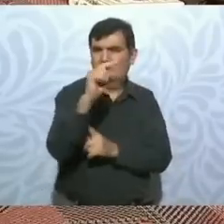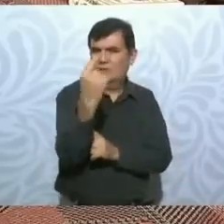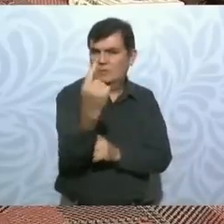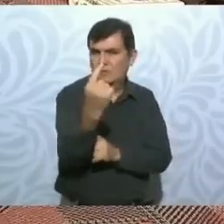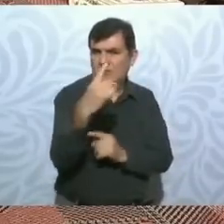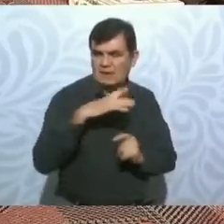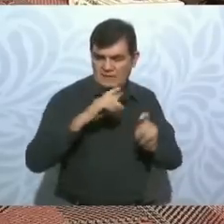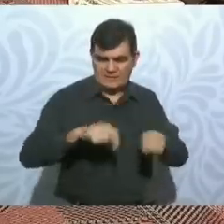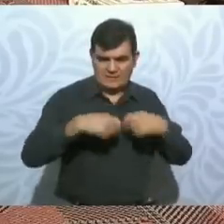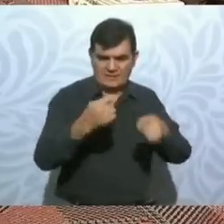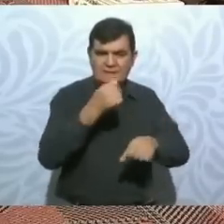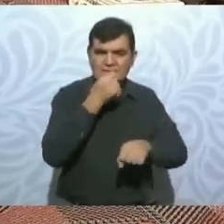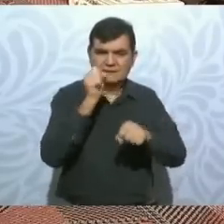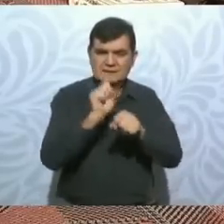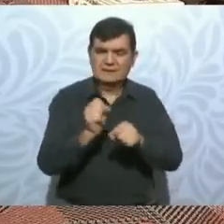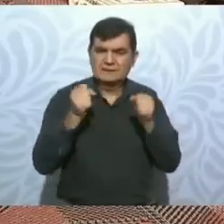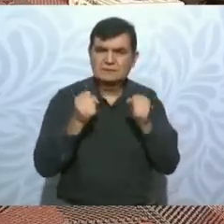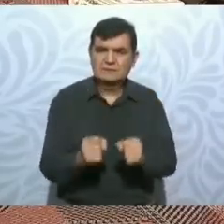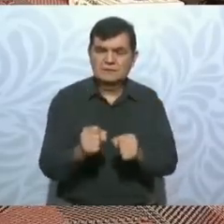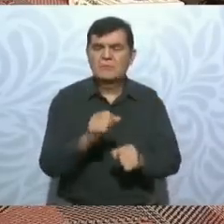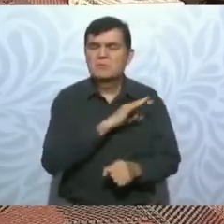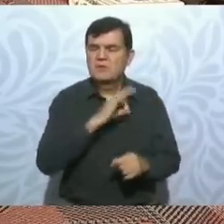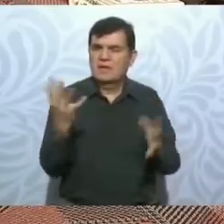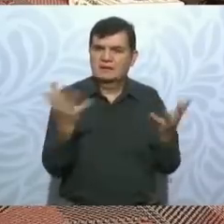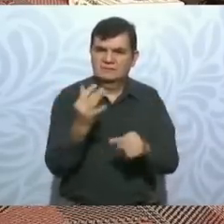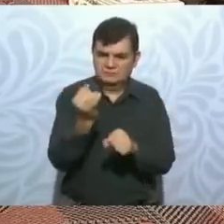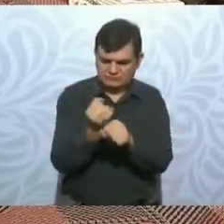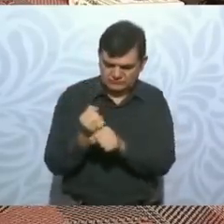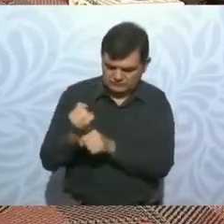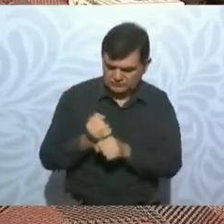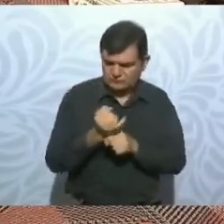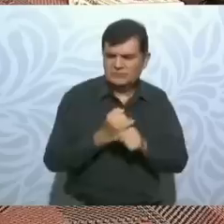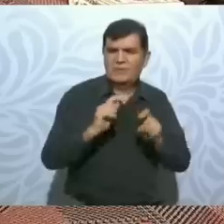a la Secretaría de Seguridad la Facultad de investigación que permita cuadrar con